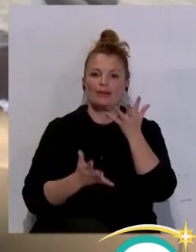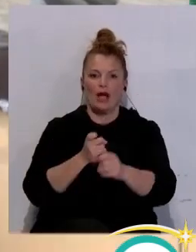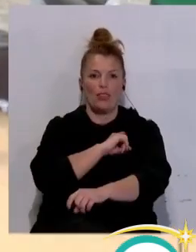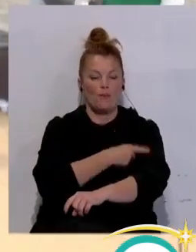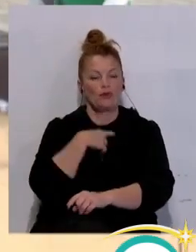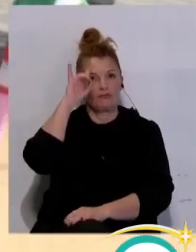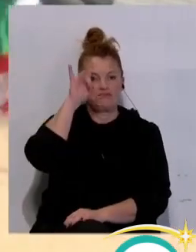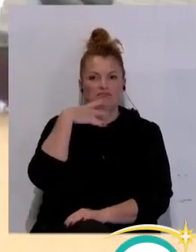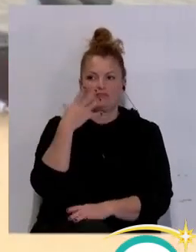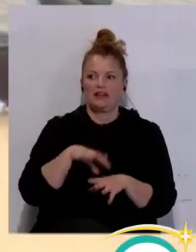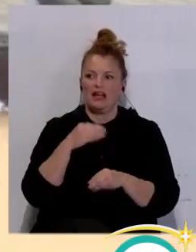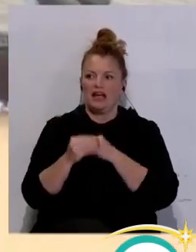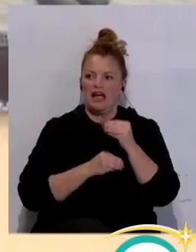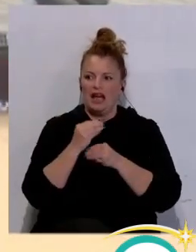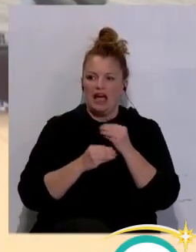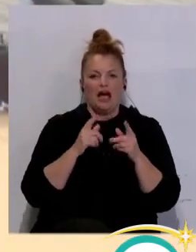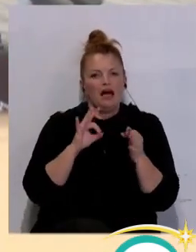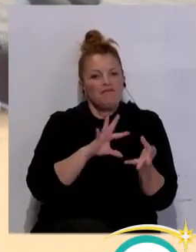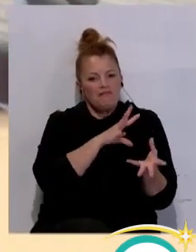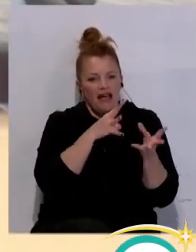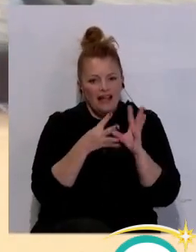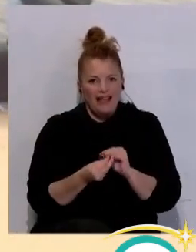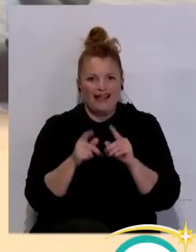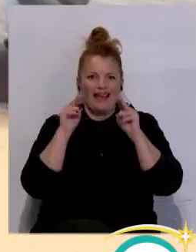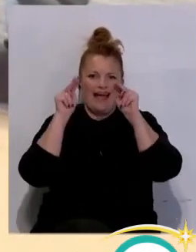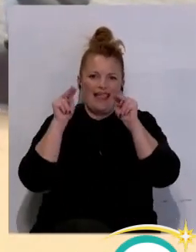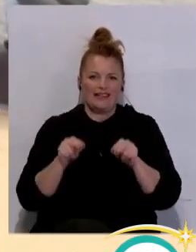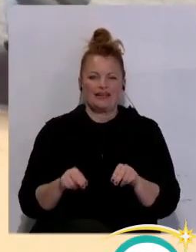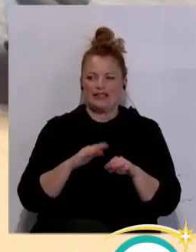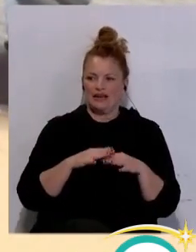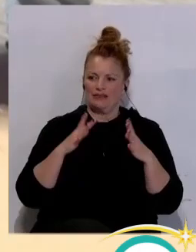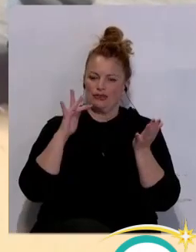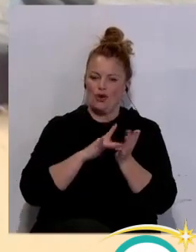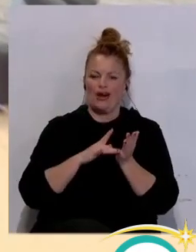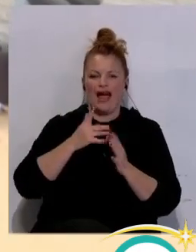hacer la San Silvestre adaptada a la residencia fragela y nos hemos venido hoy aquí a correr